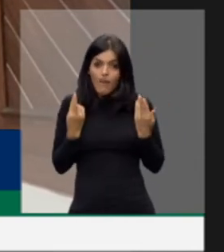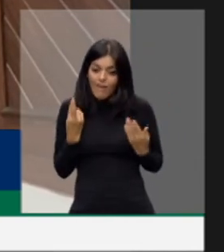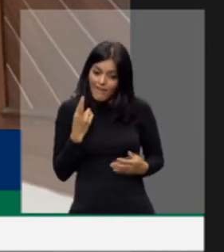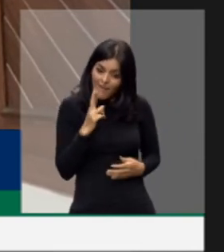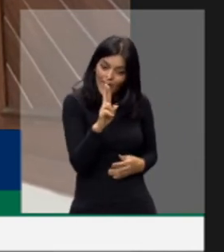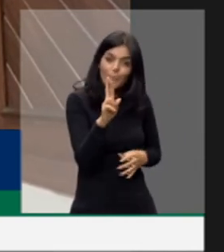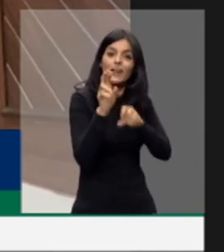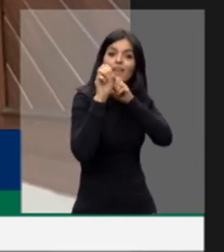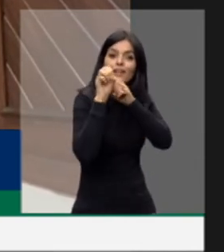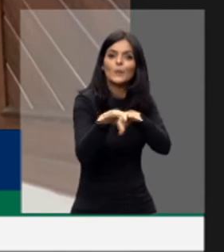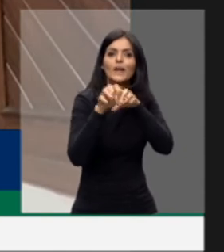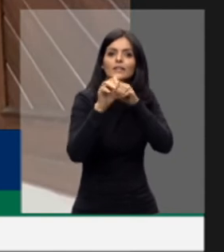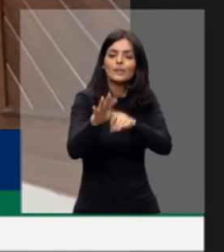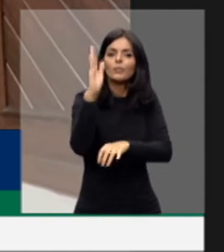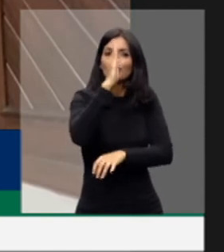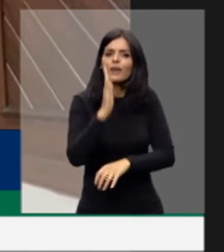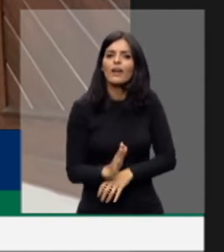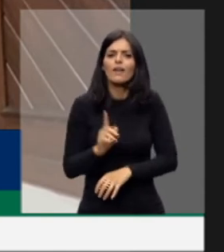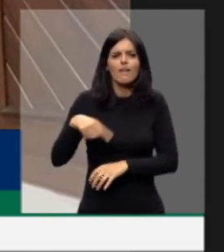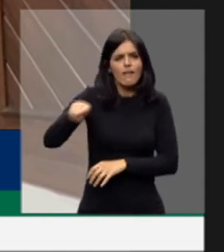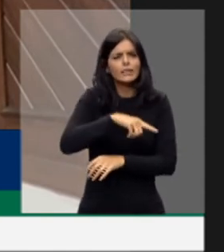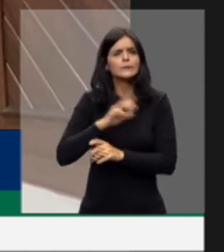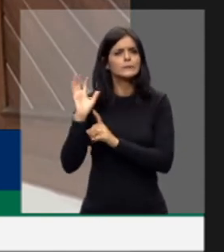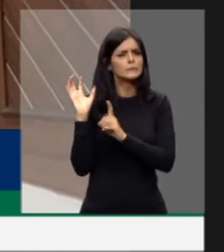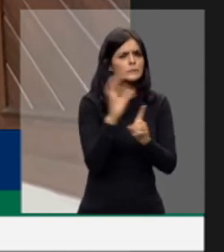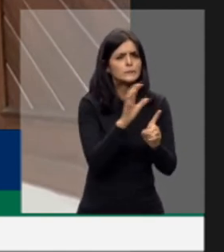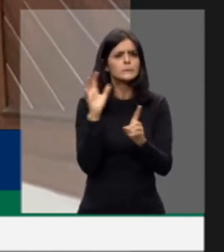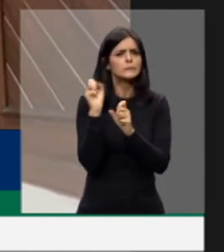UBS, A FAZUBRÁ, O CONSED, A UNDIME, TODAS AS ENTIDADES DE REPRESENTAÇÃO DA EDUCAÇÃO BRASILEIRA QUE ESTÃO